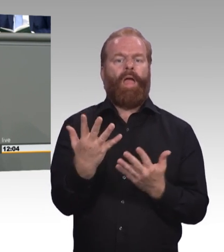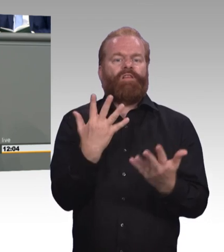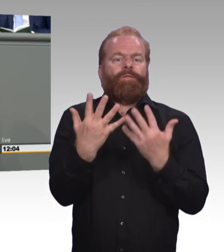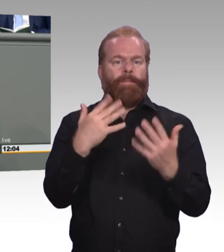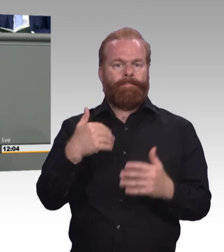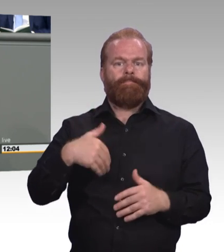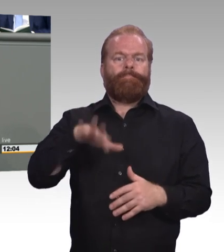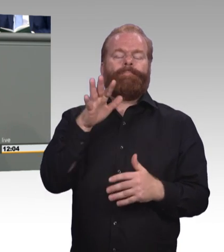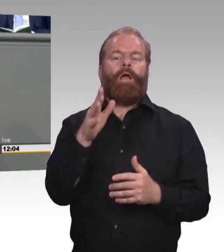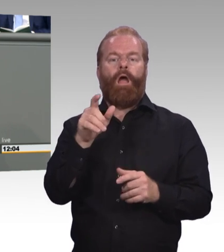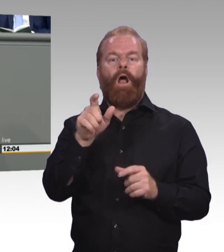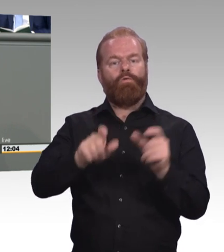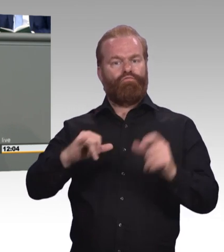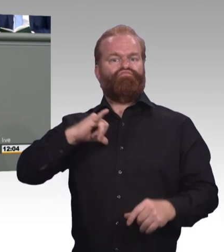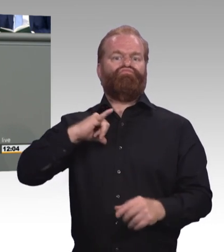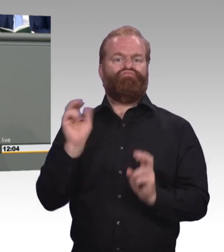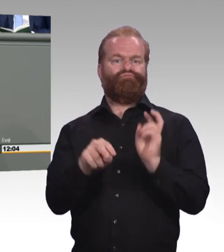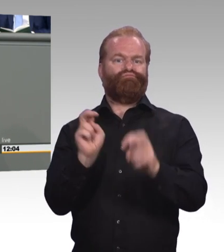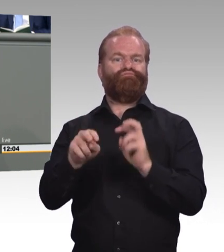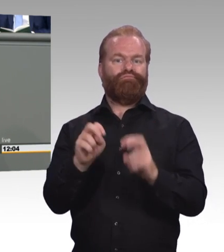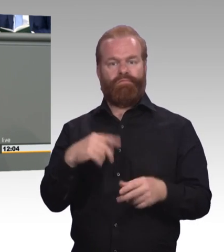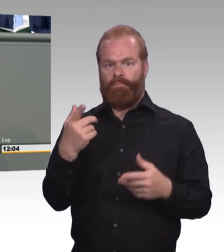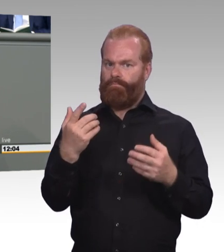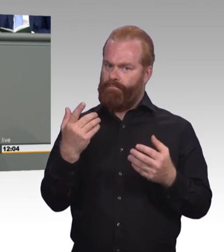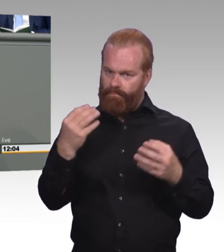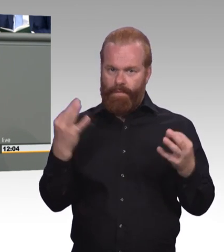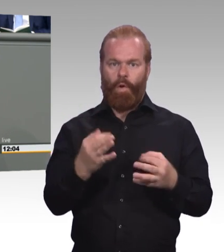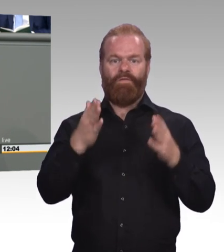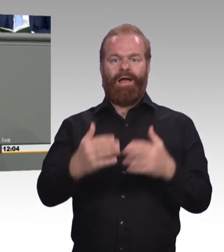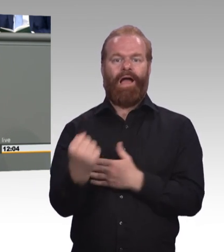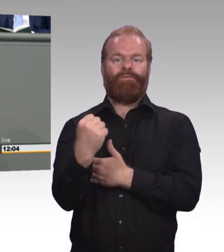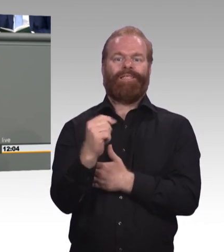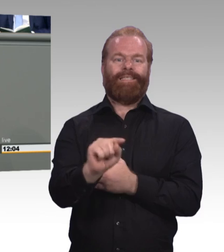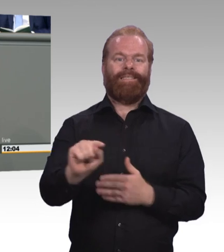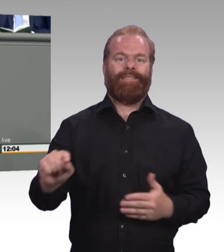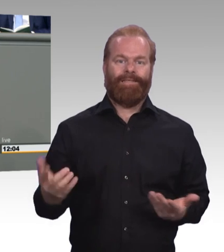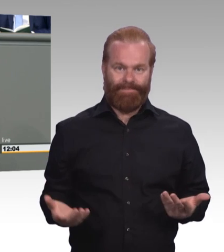und in Warteschleifen hängen. Nur halten wir eben ganz dringend für nötig,